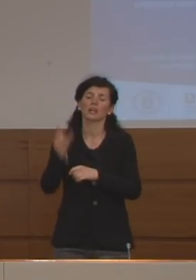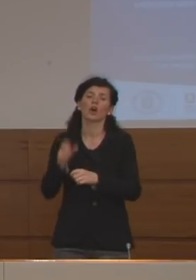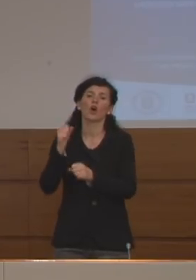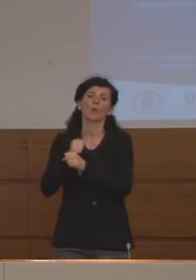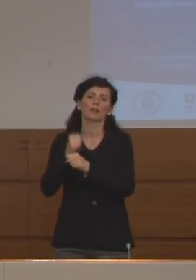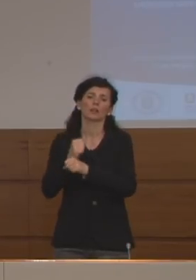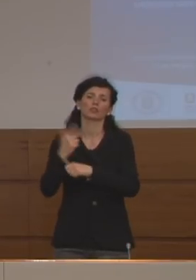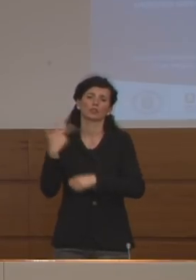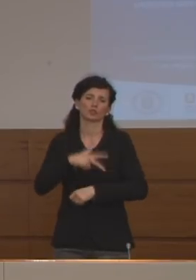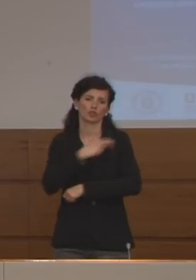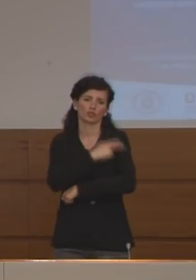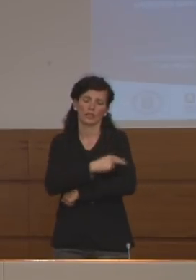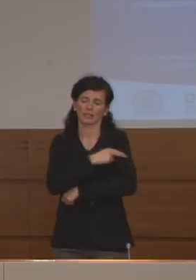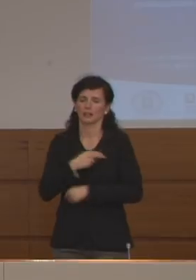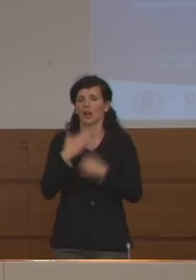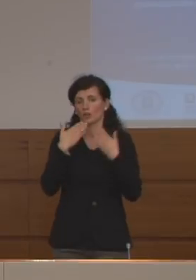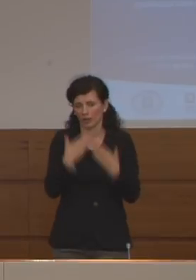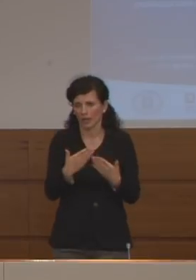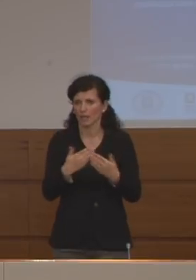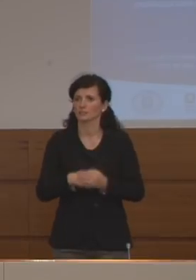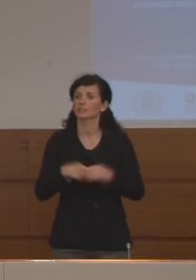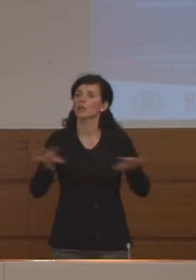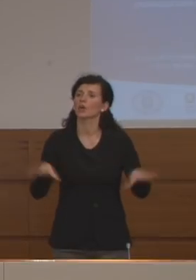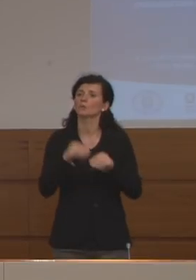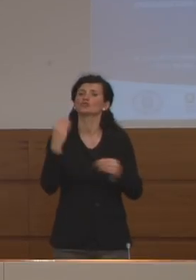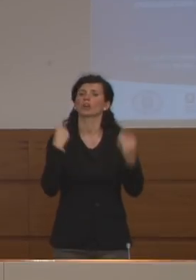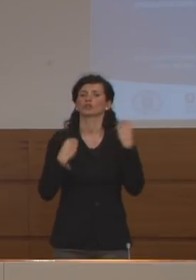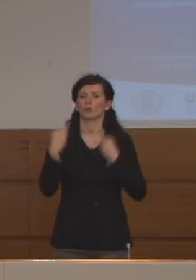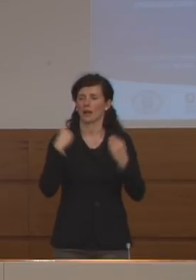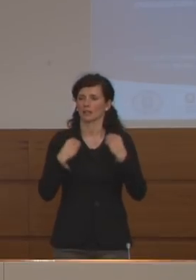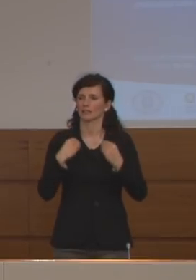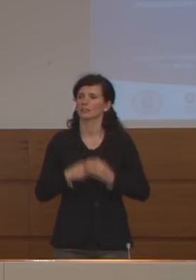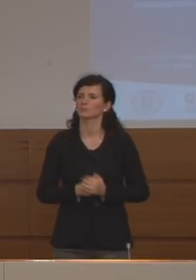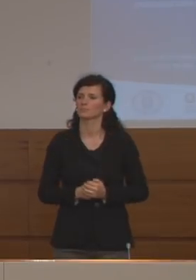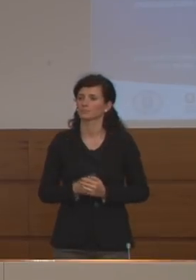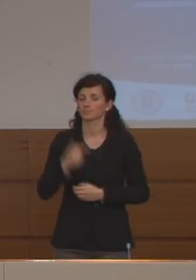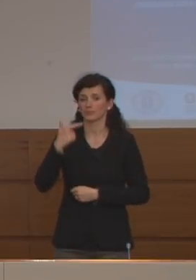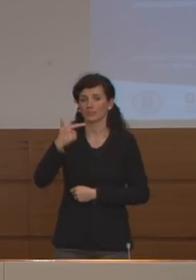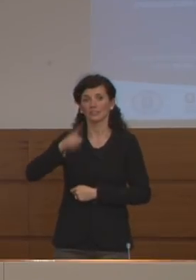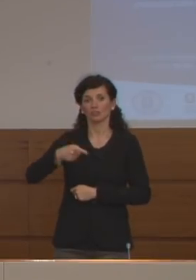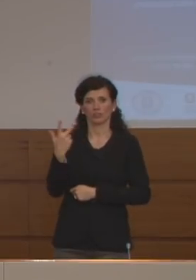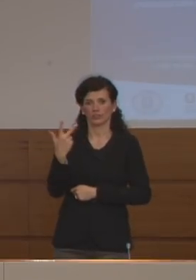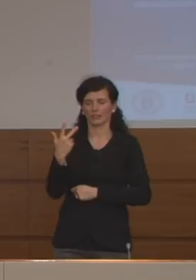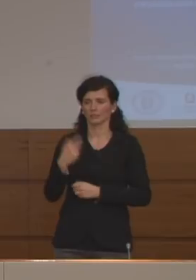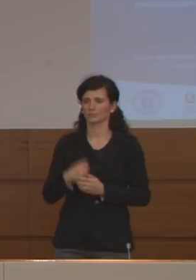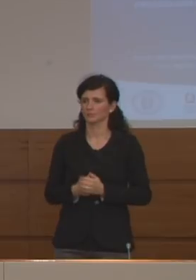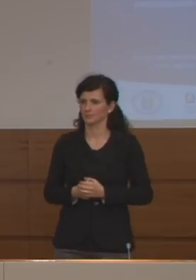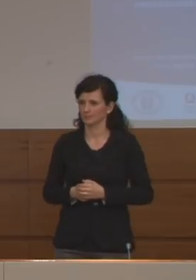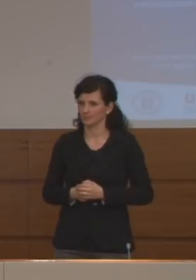Grazie. Diamo spazio alle domande. Jacopo Matano,Tg3, per il Professore Locatelli.